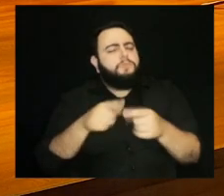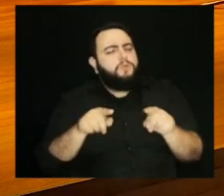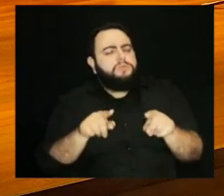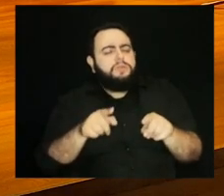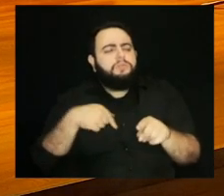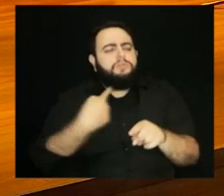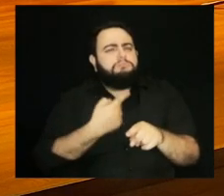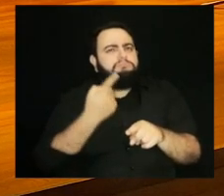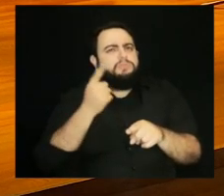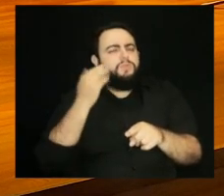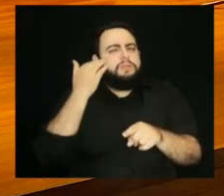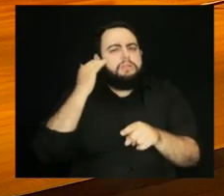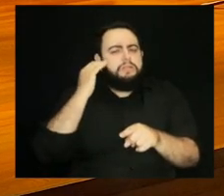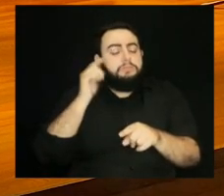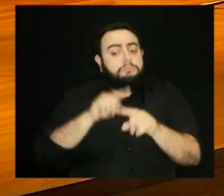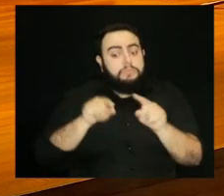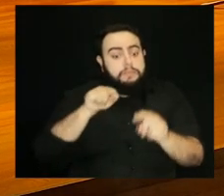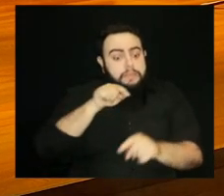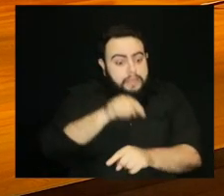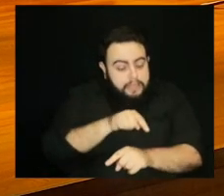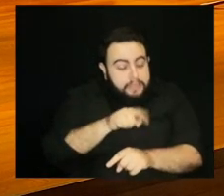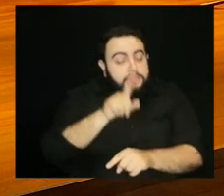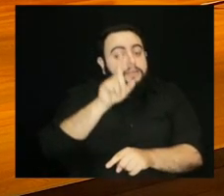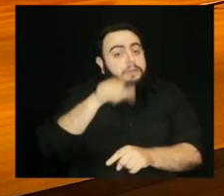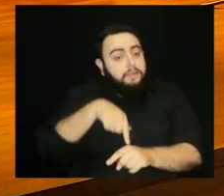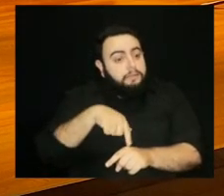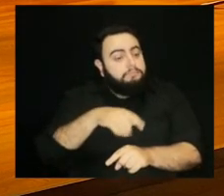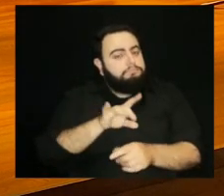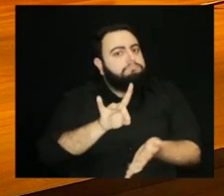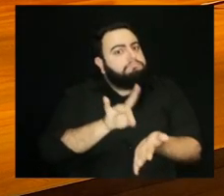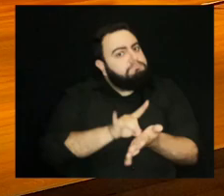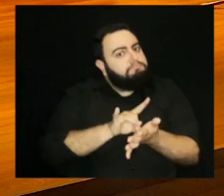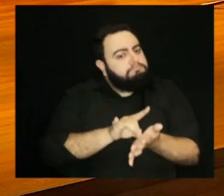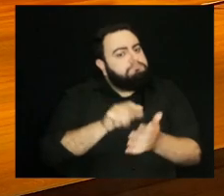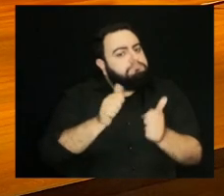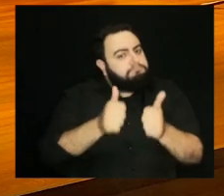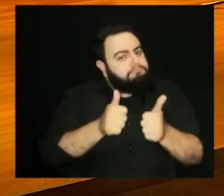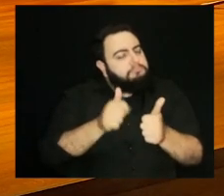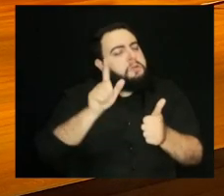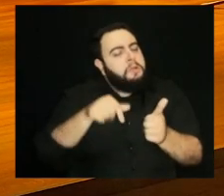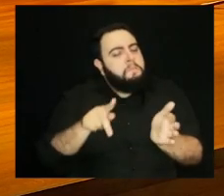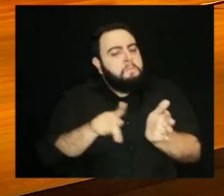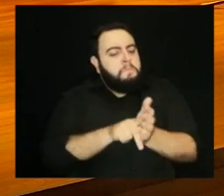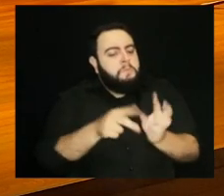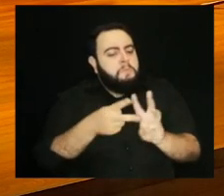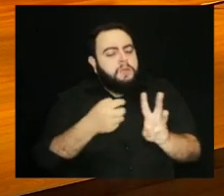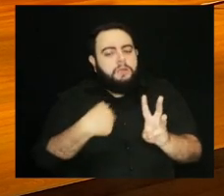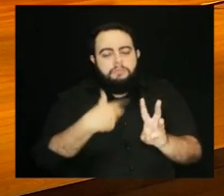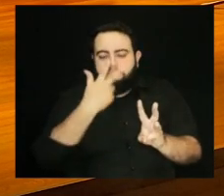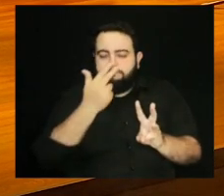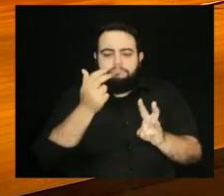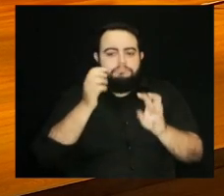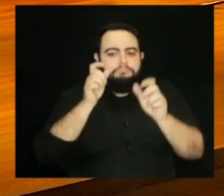essa não. Essa vem dessa corrente Guarani e aí eu fico impressionado como no Brasil